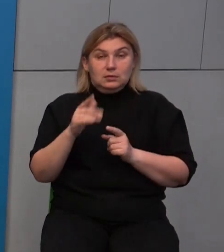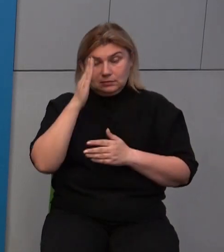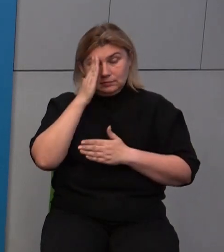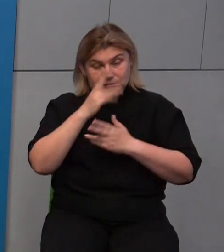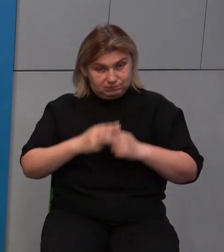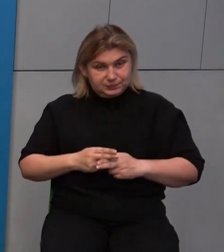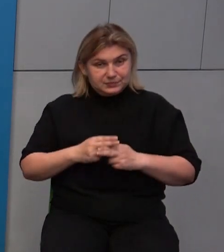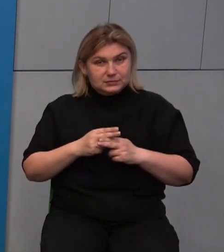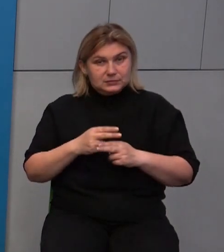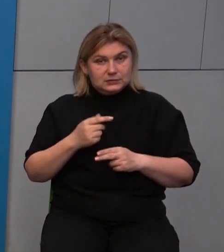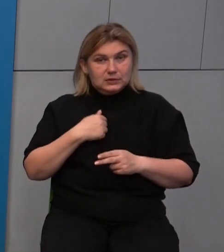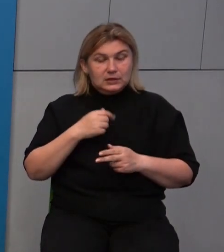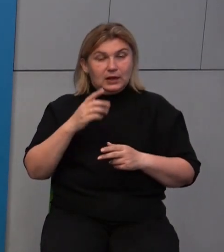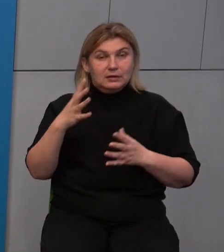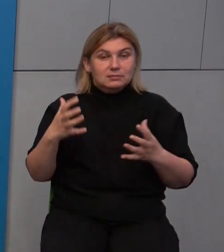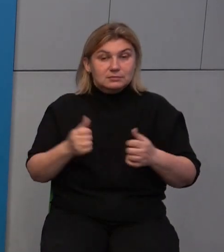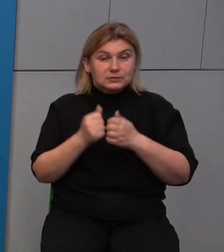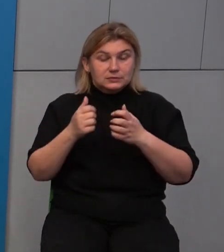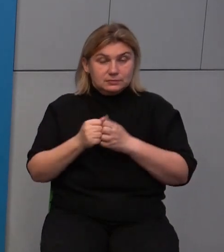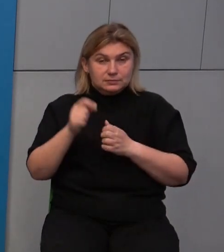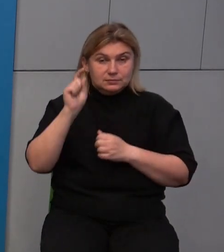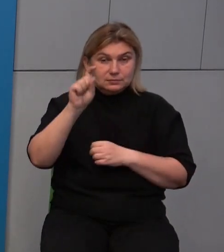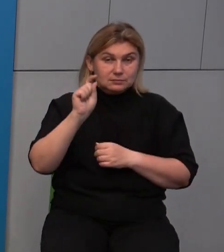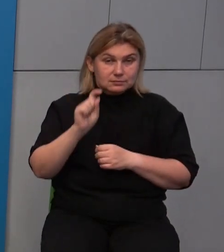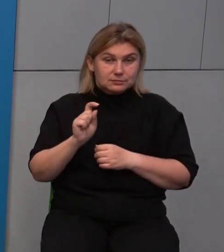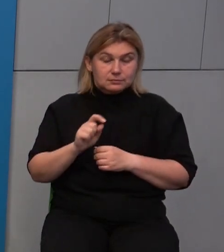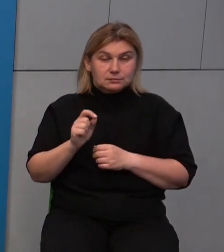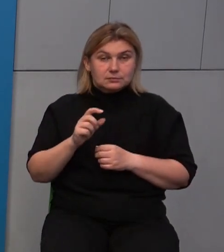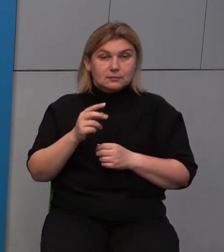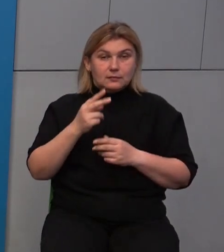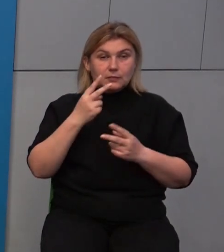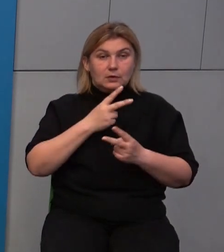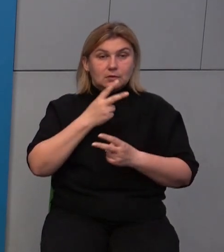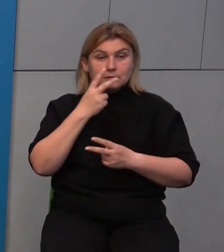I kiedy ja zaczęłam znajdować, oglądać podpisy